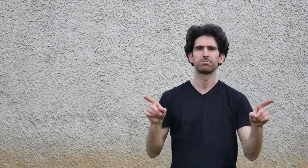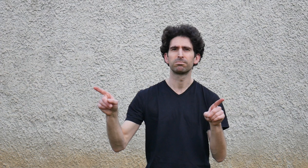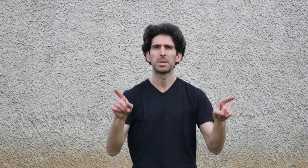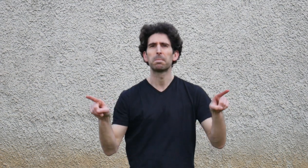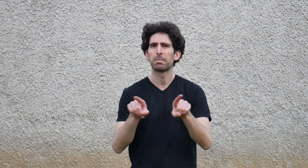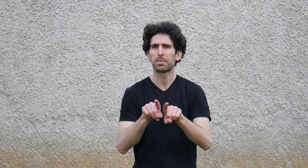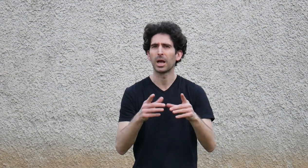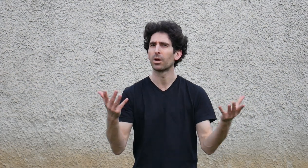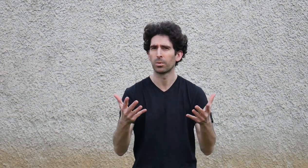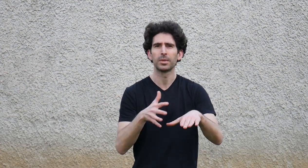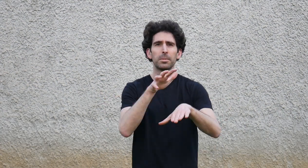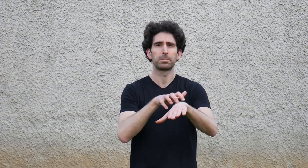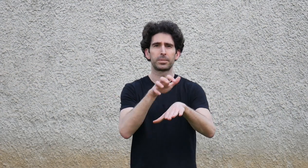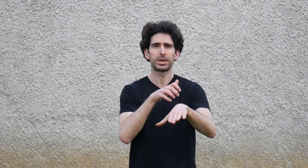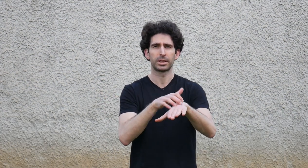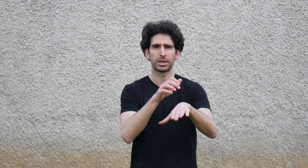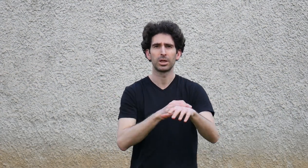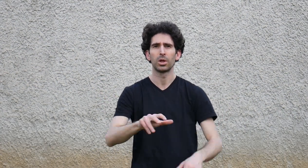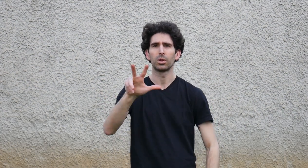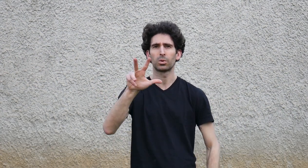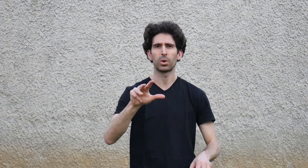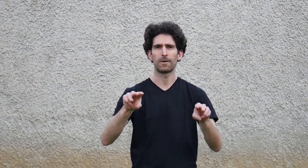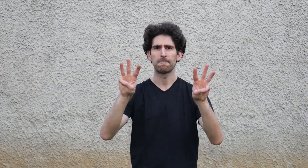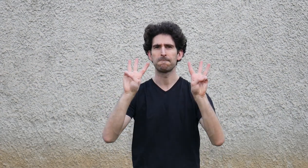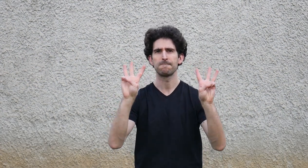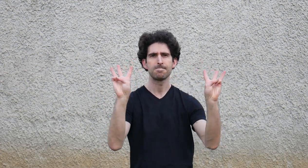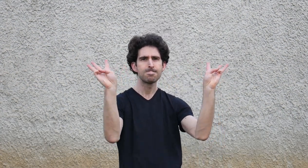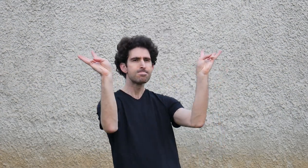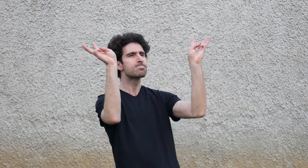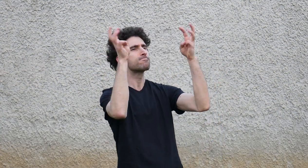Quel est leur point commun ? D'être munis de trois griffes aux pieds.